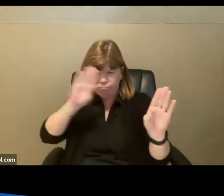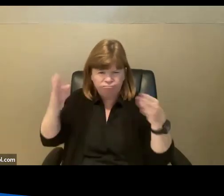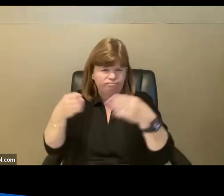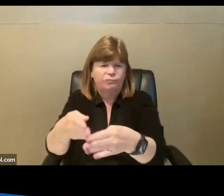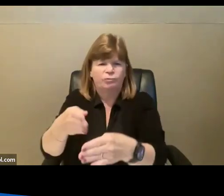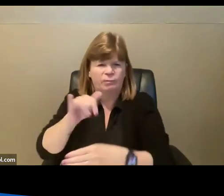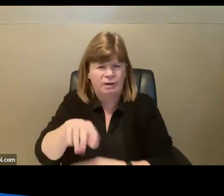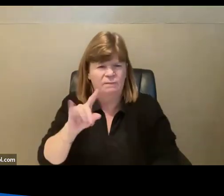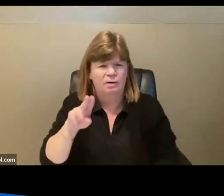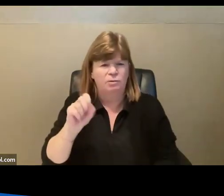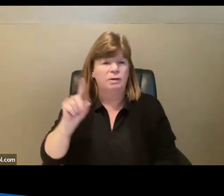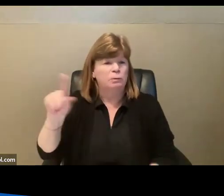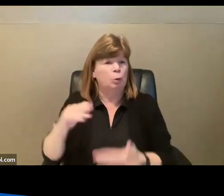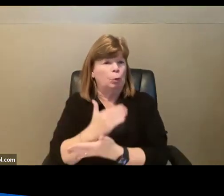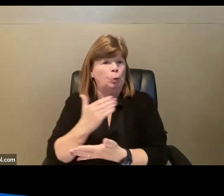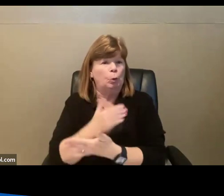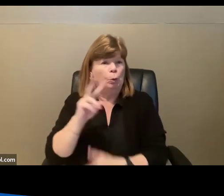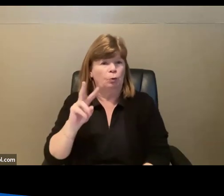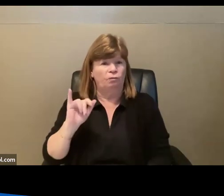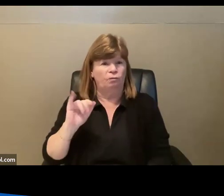Este era un nuevo virus para el cual no había tratamiento.